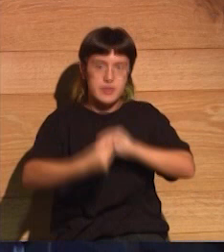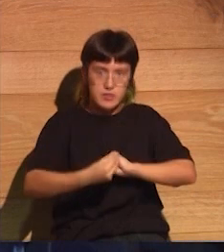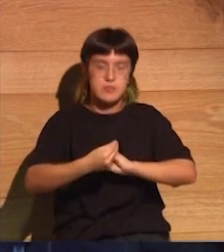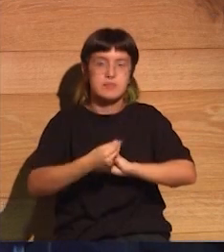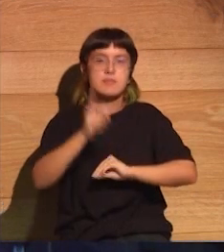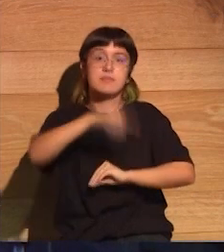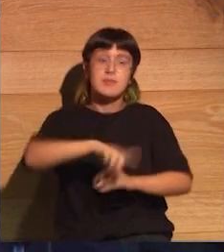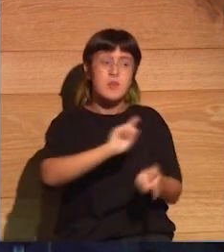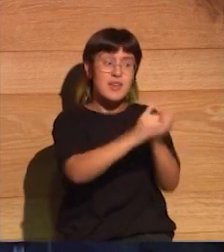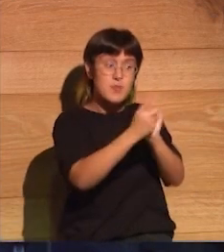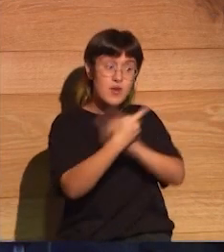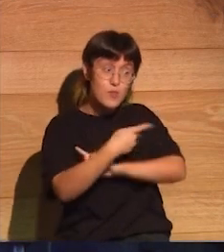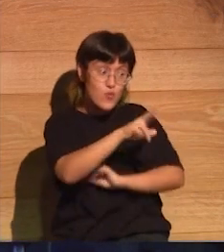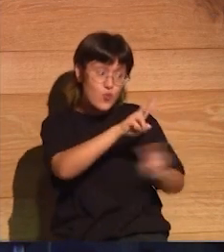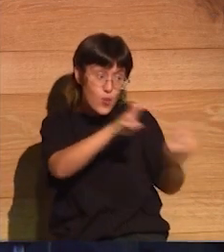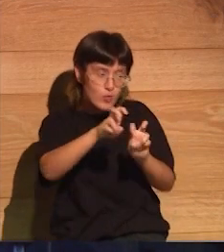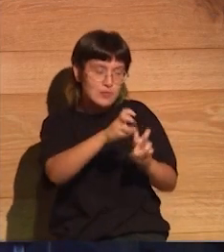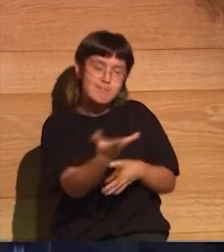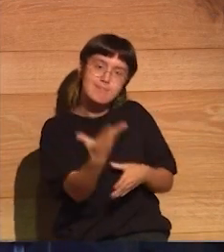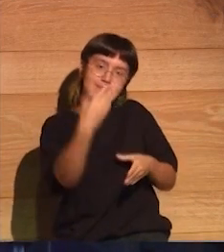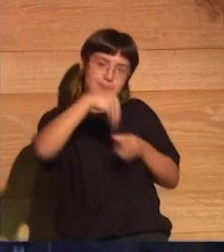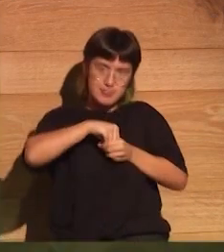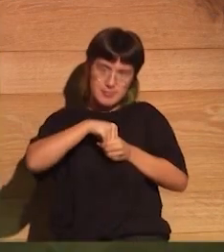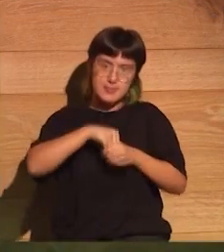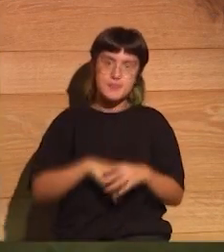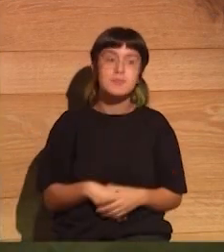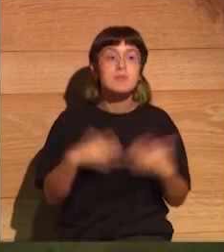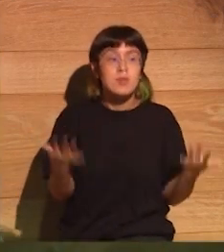todo lo nuevo que nos viene. Y en este caso estamos hablando de cómo la inteligencia artificial